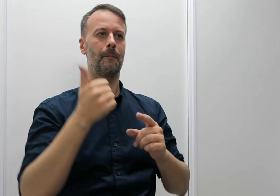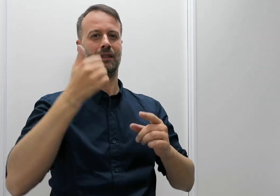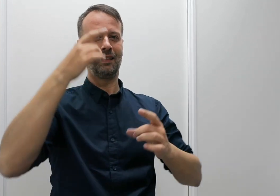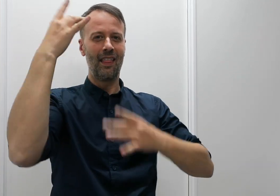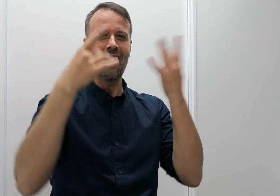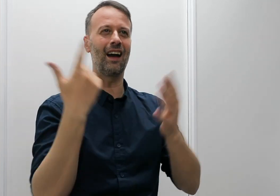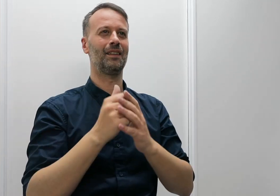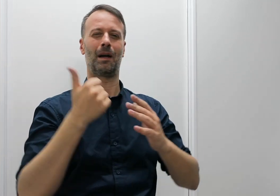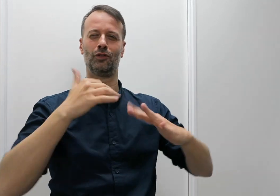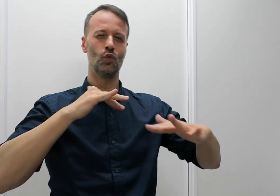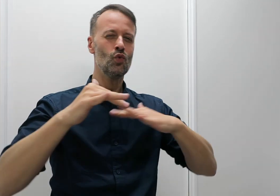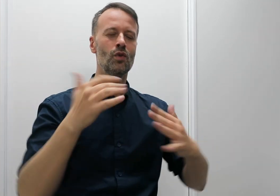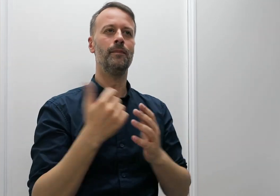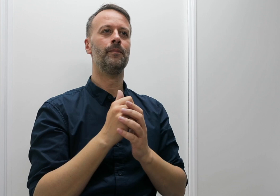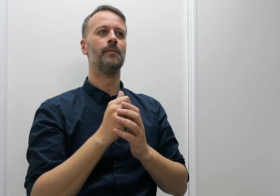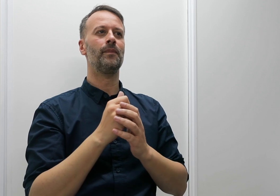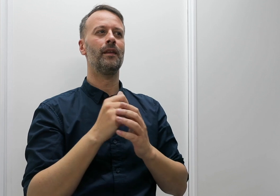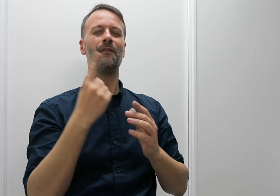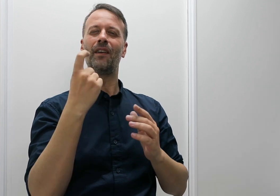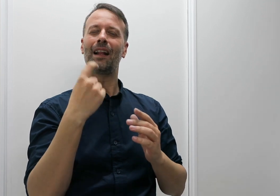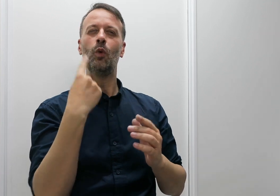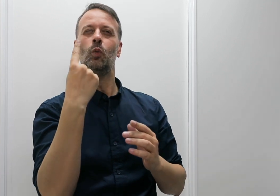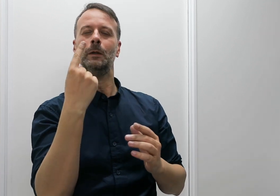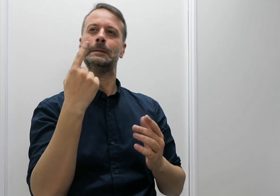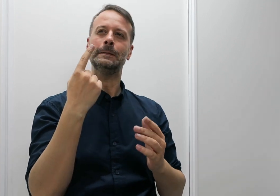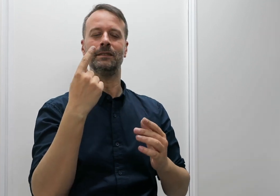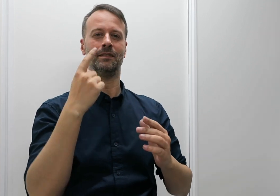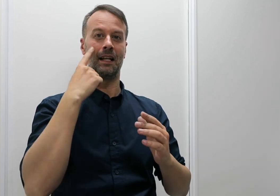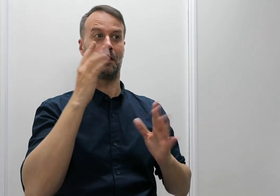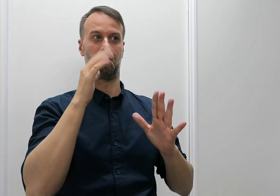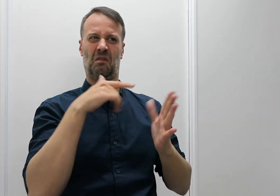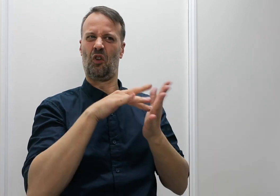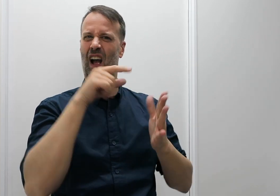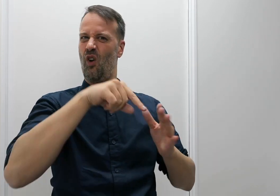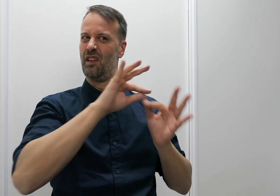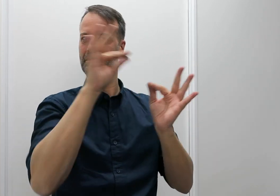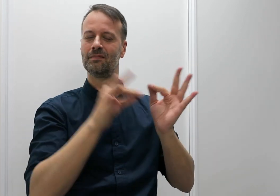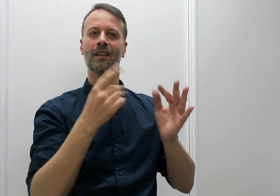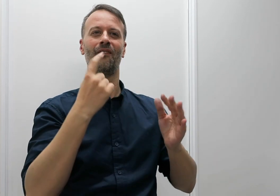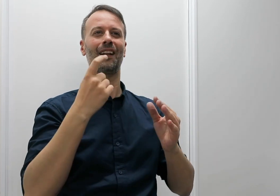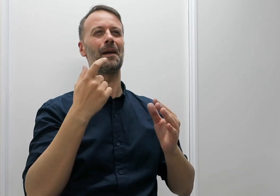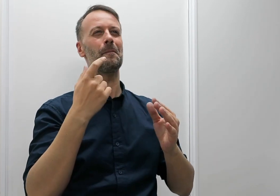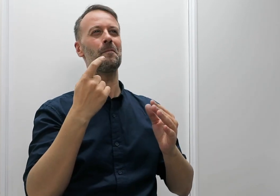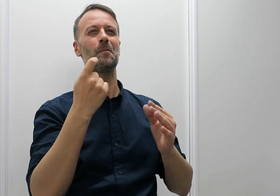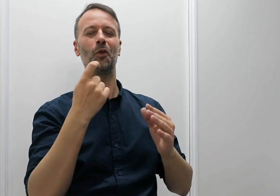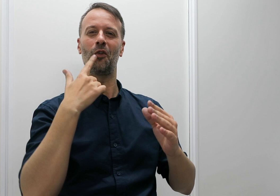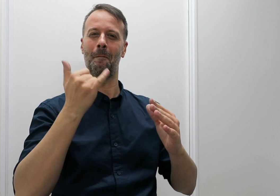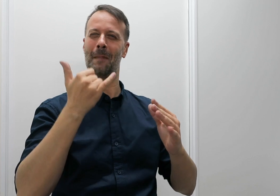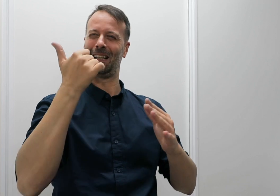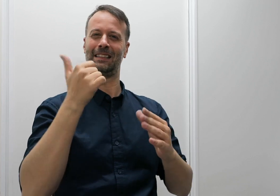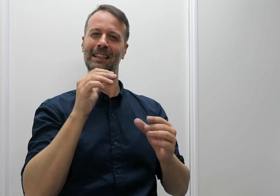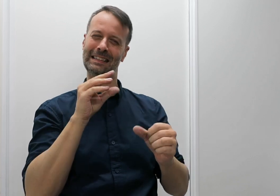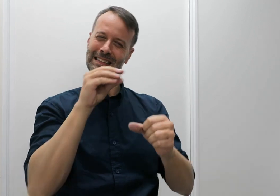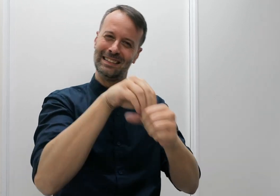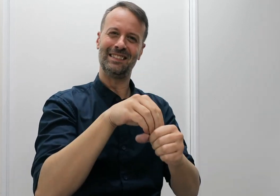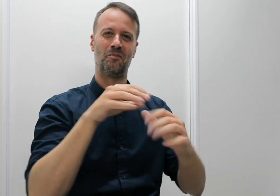es más creativa, más activa. Lo único que faltaría, que se ha hablado mucho hoy, es más implicación